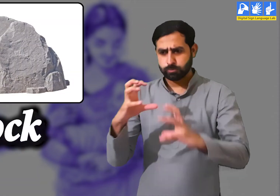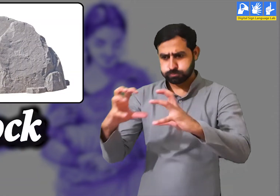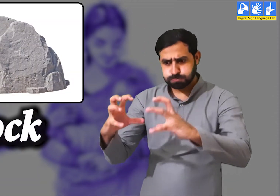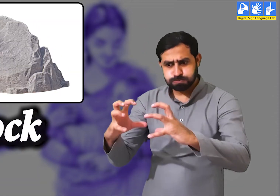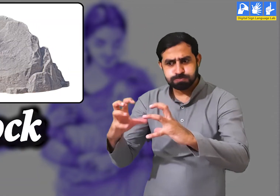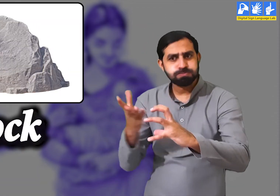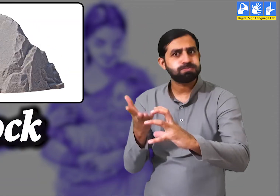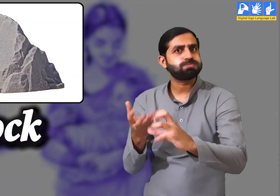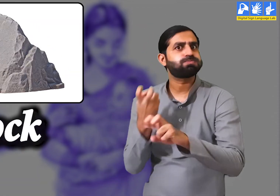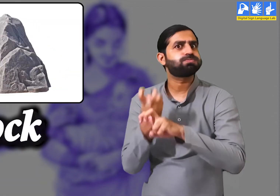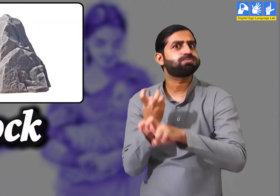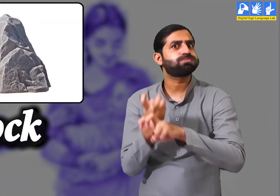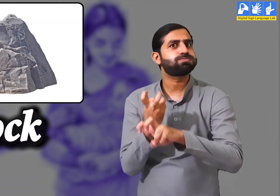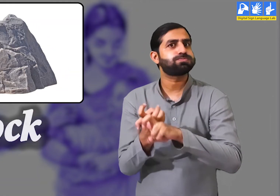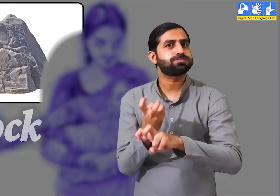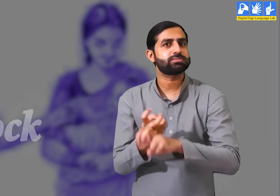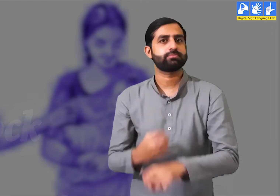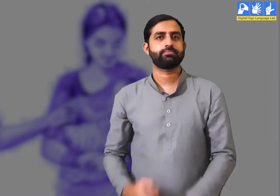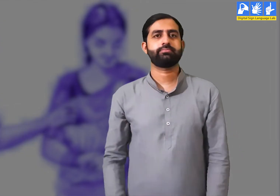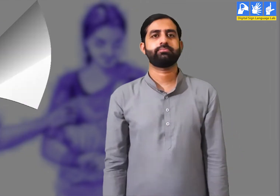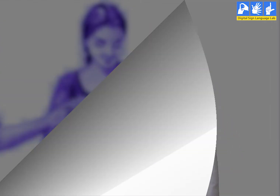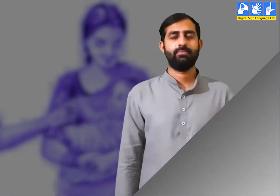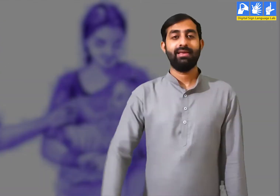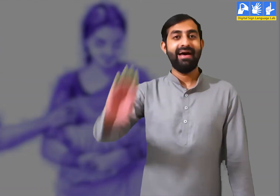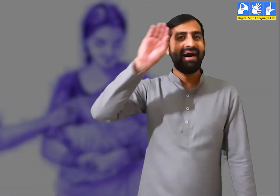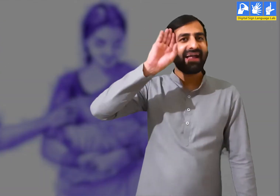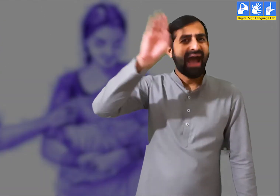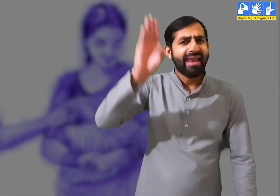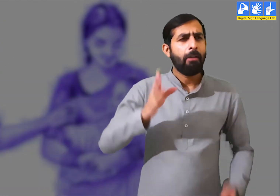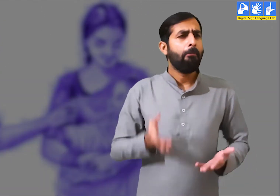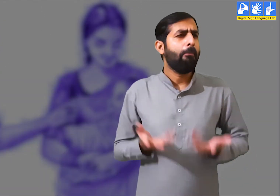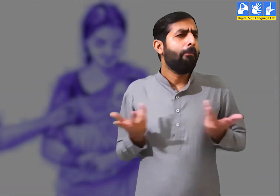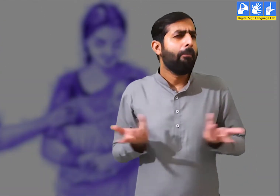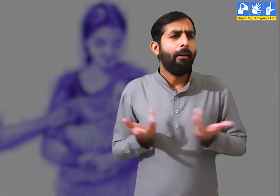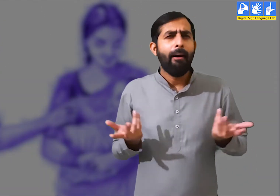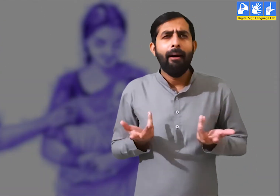पत्थर सभी को हेलो !